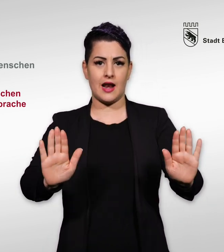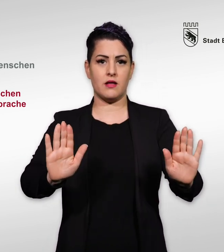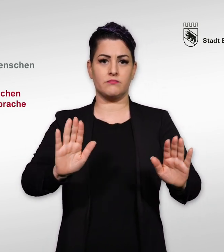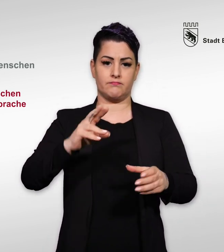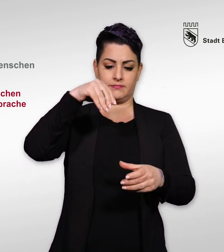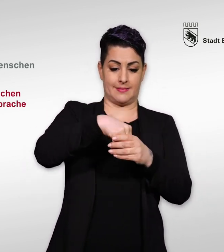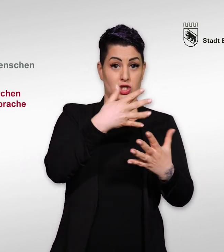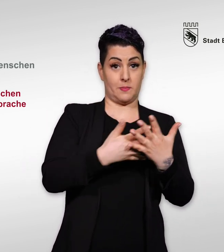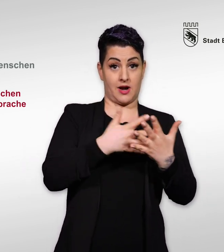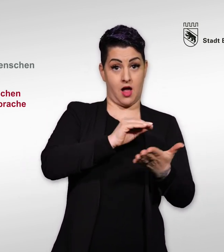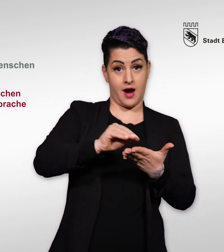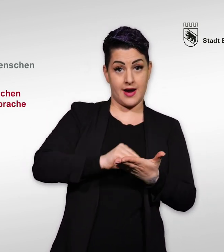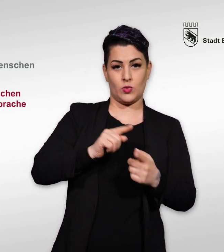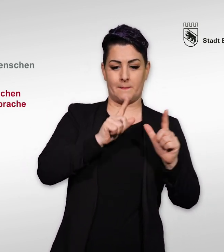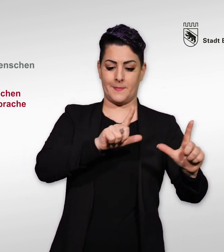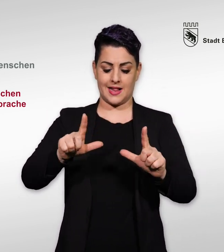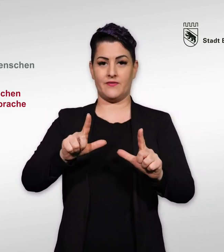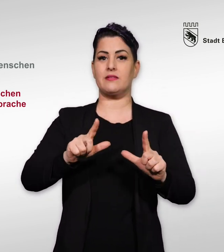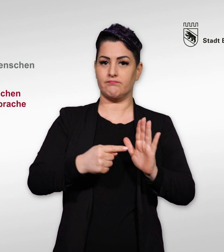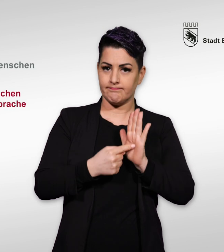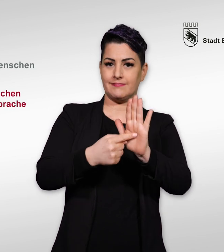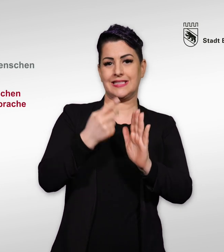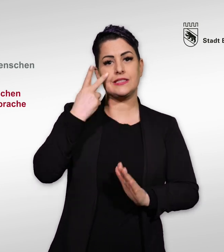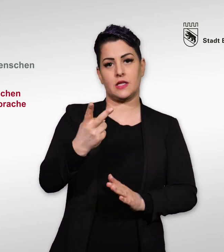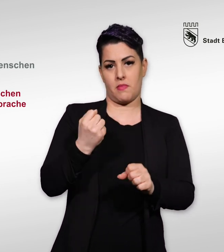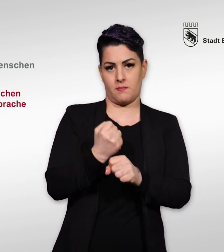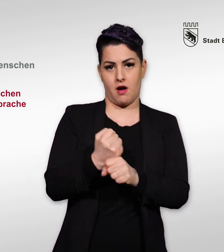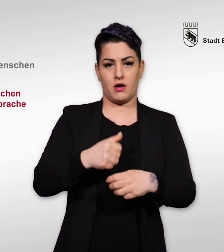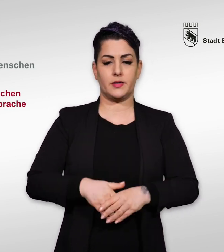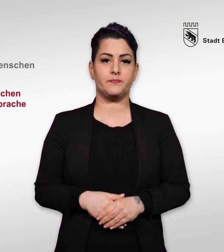der Sprache und auf Bildern sichtbar zu machen.